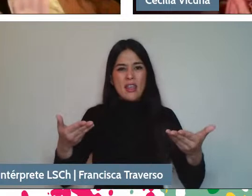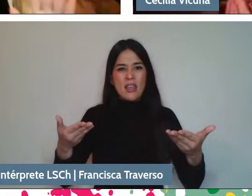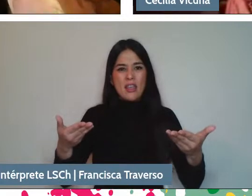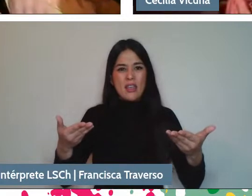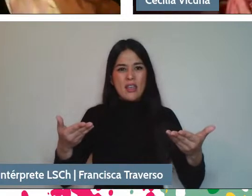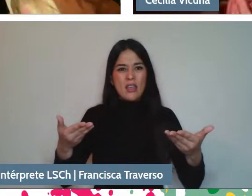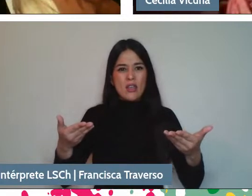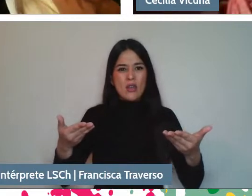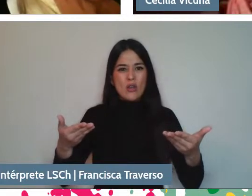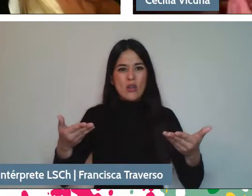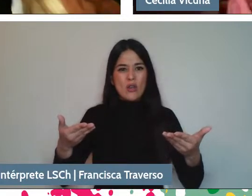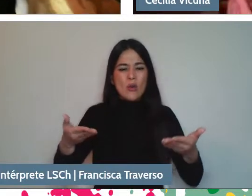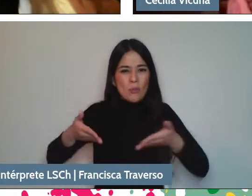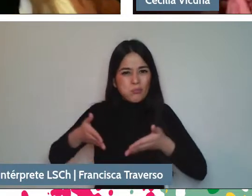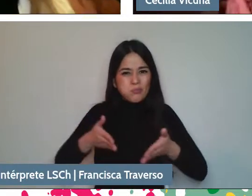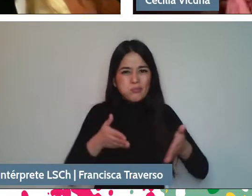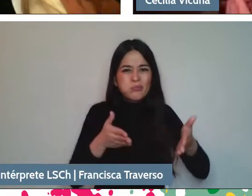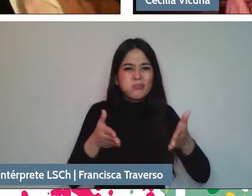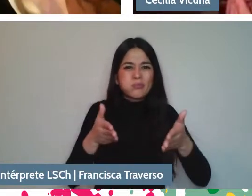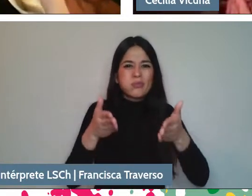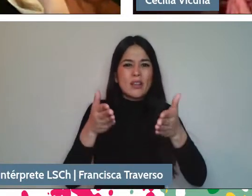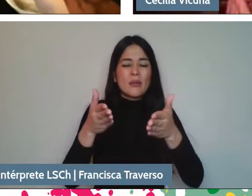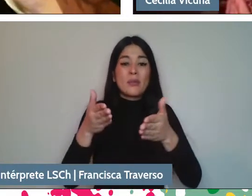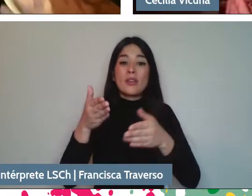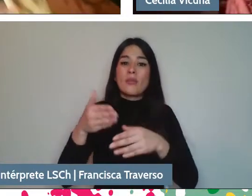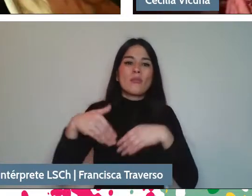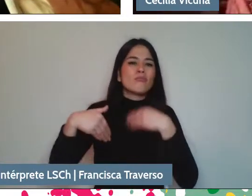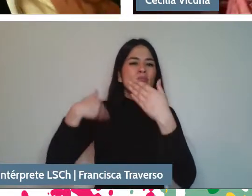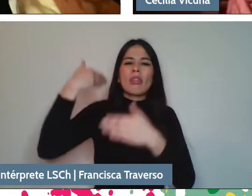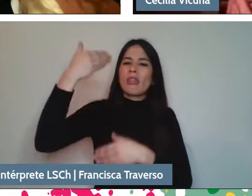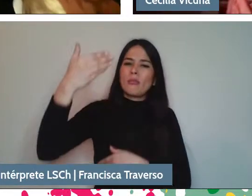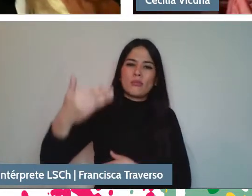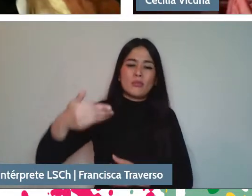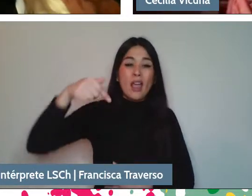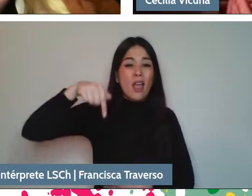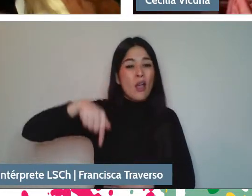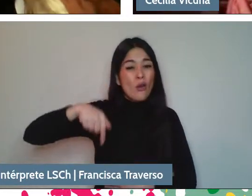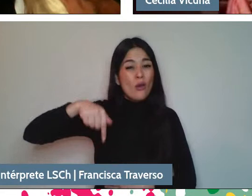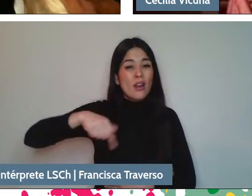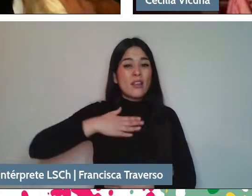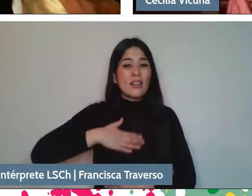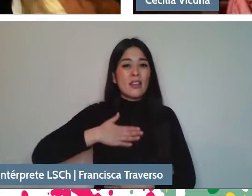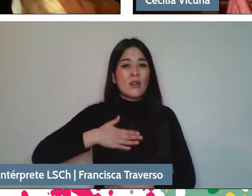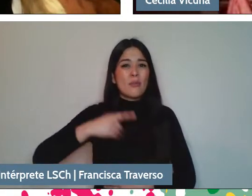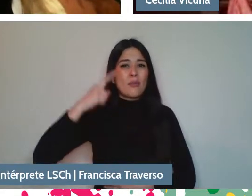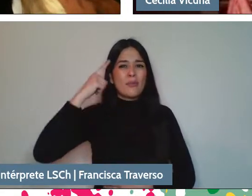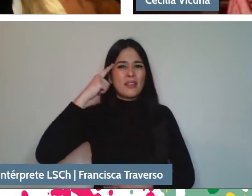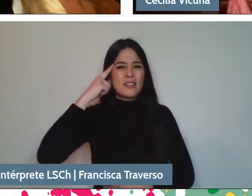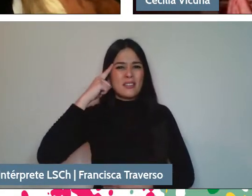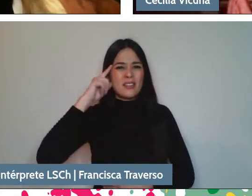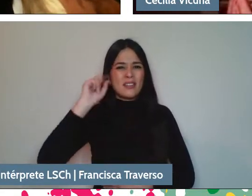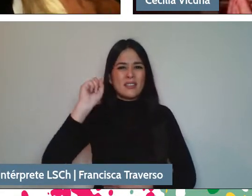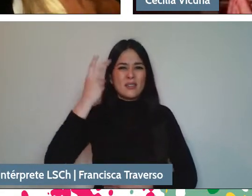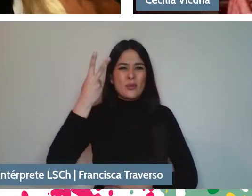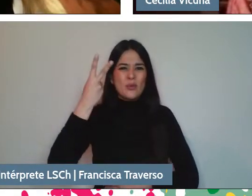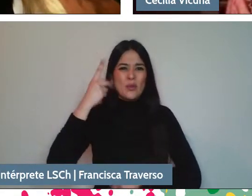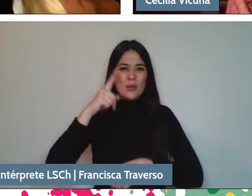Pero de eso vamos a hablar después. Ahora me gustaría pensar en un segundo momento. Que yo sé que vas a retomar, probablemente, lo que te pregunté antes